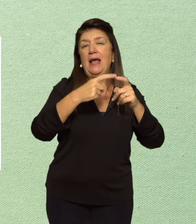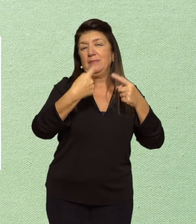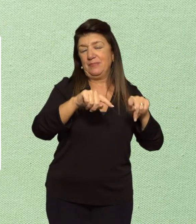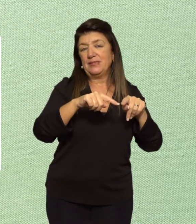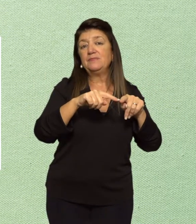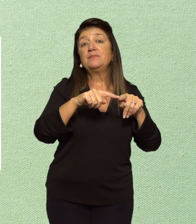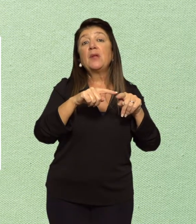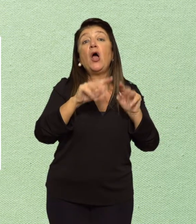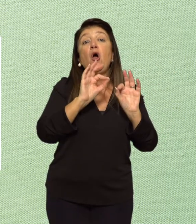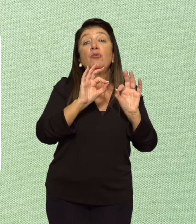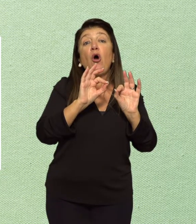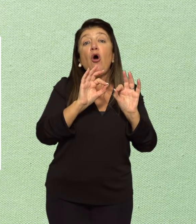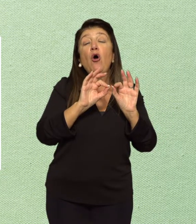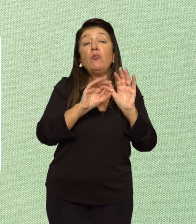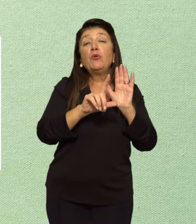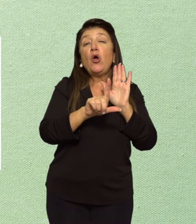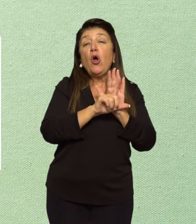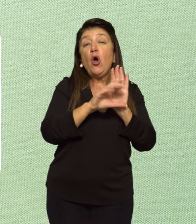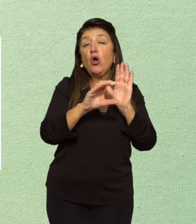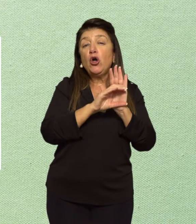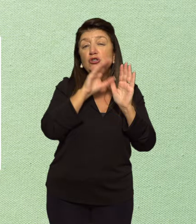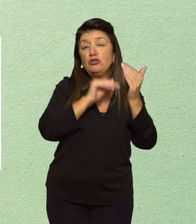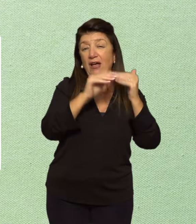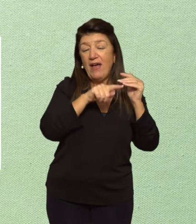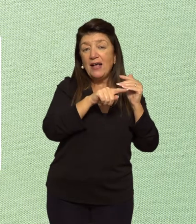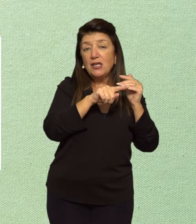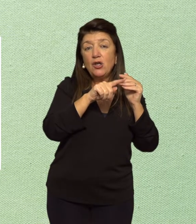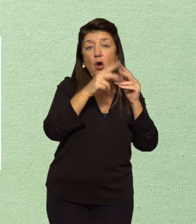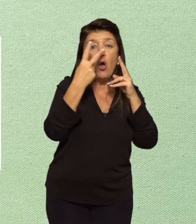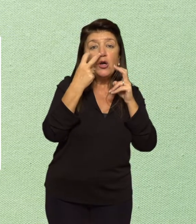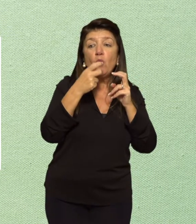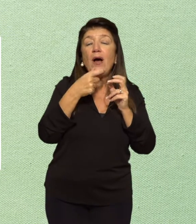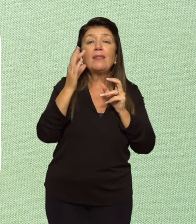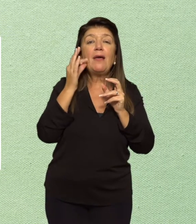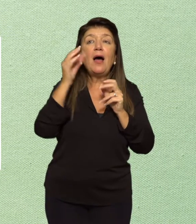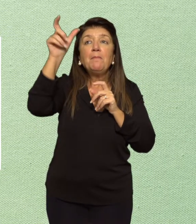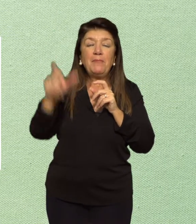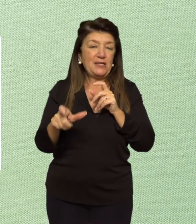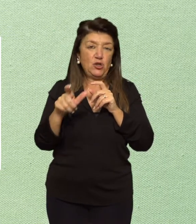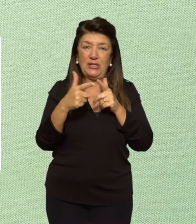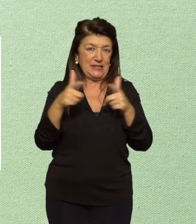ed è un codice molto incentrato sullo Stato e sulle formazioni sociali. Tant'è che il